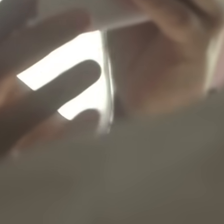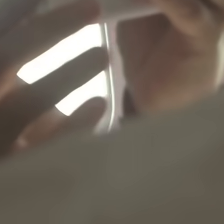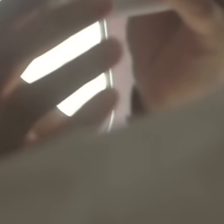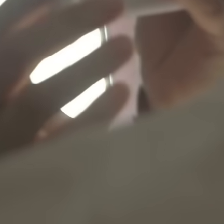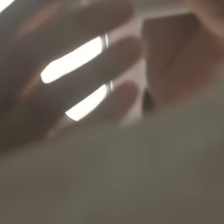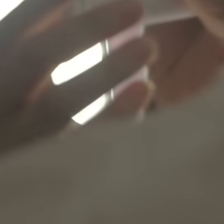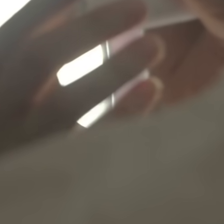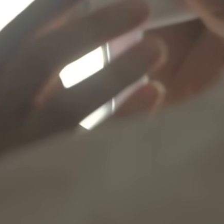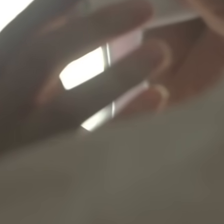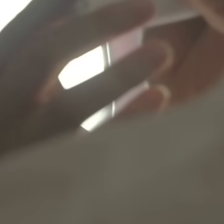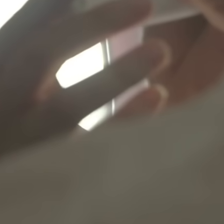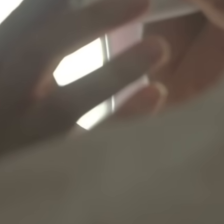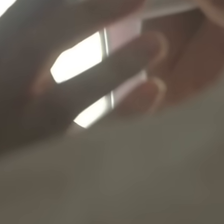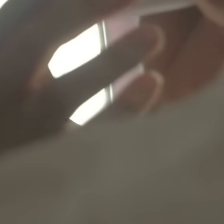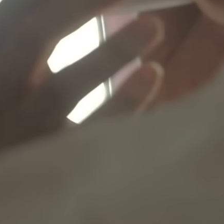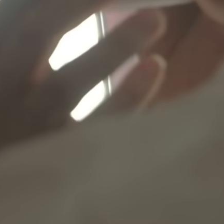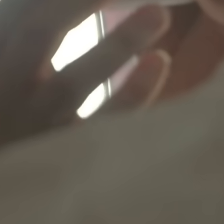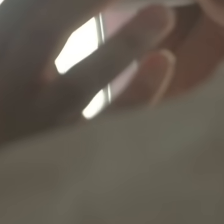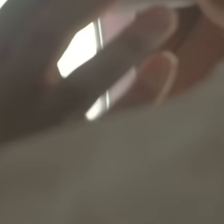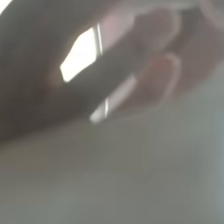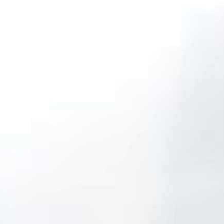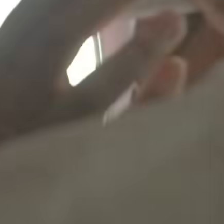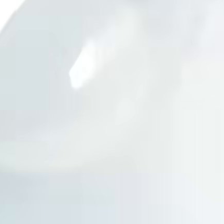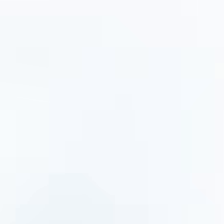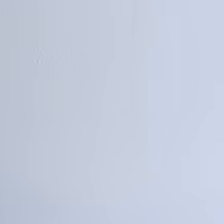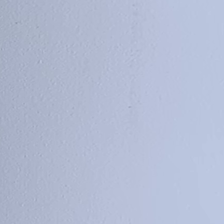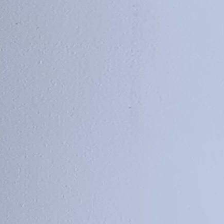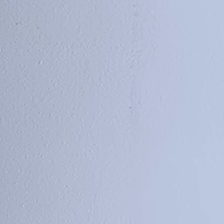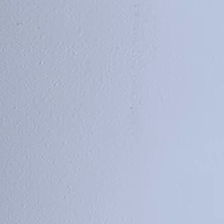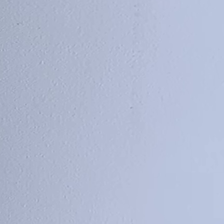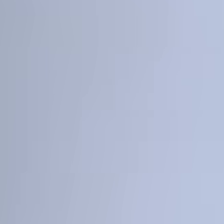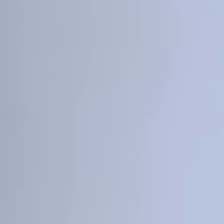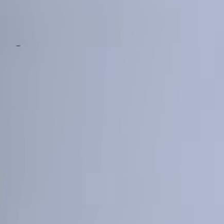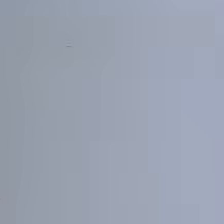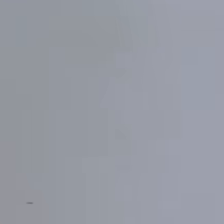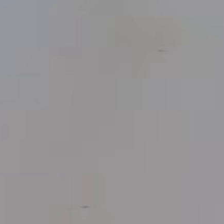Esta ampliación de la flota posibilitará atender a 3.8 millones de pasajeros y